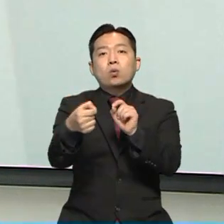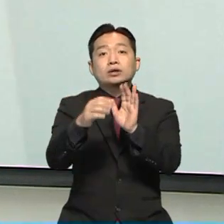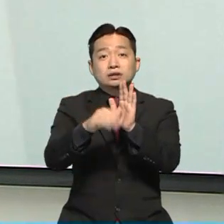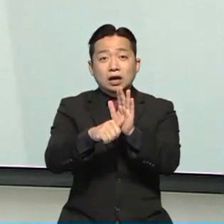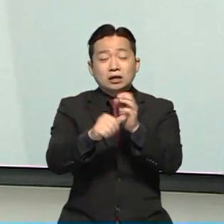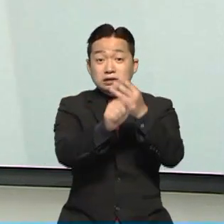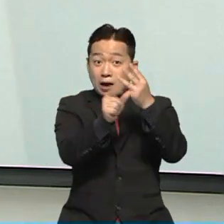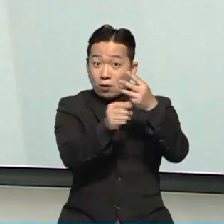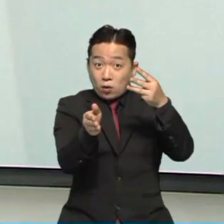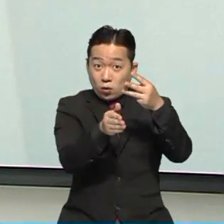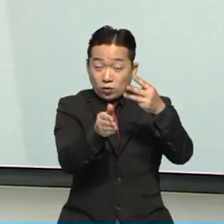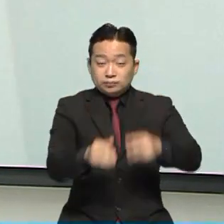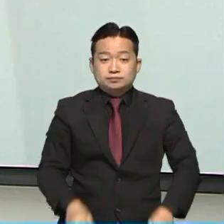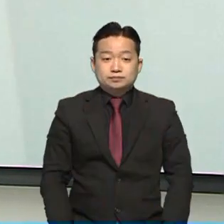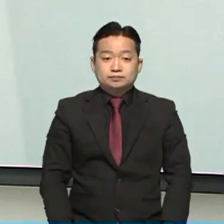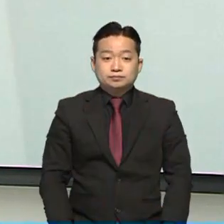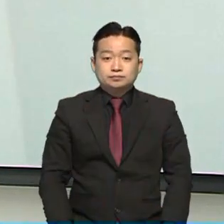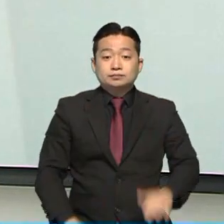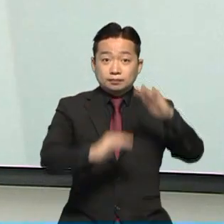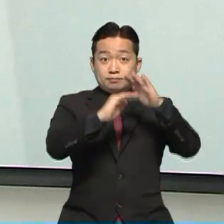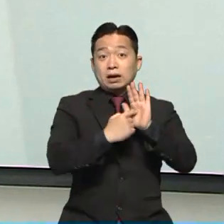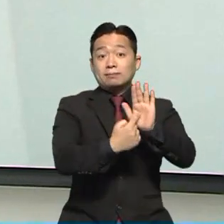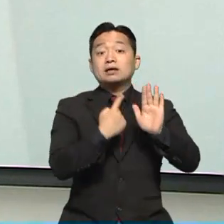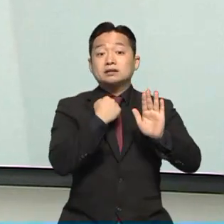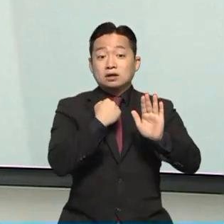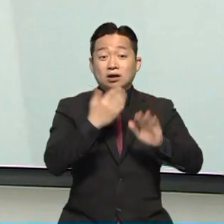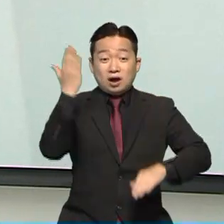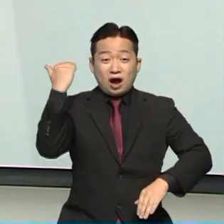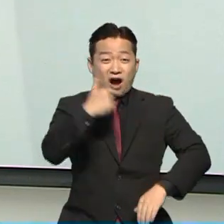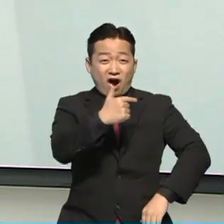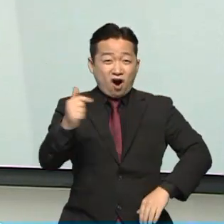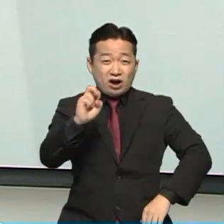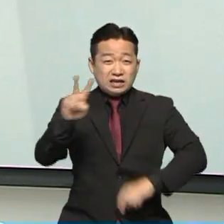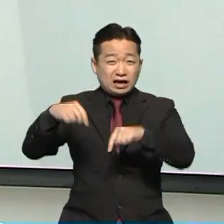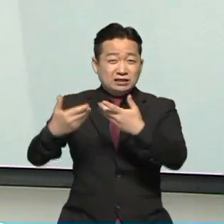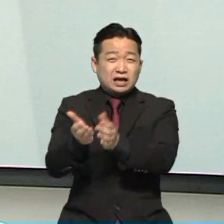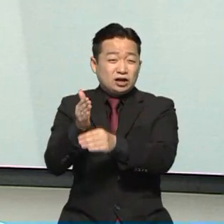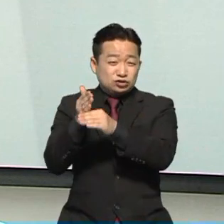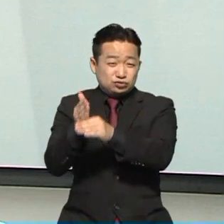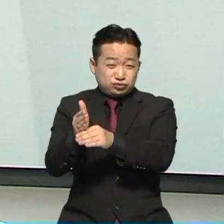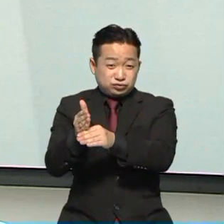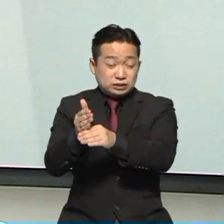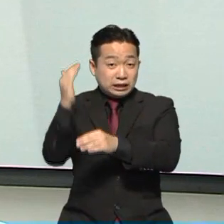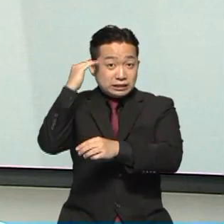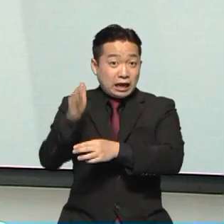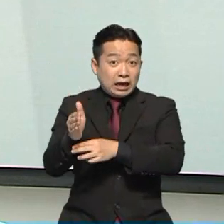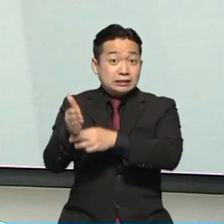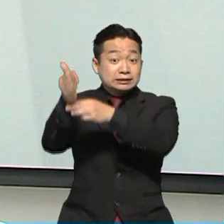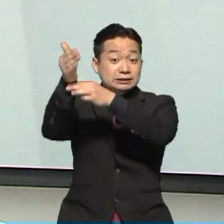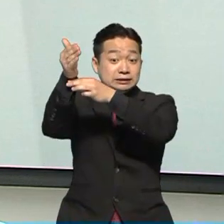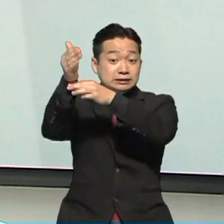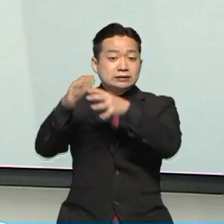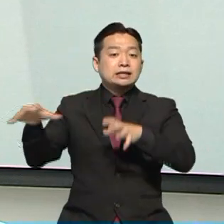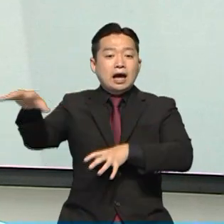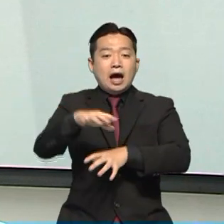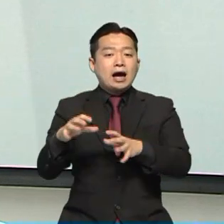지난해 3월에 이런 메시지를 냅니다. 기존 거대 야당 중심으로 태극기 들었던 모두가 하나로 힙 합쳐주실 것을